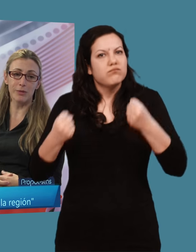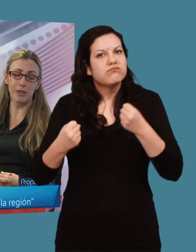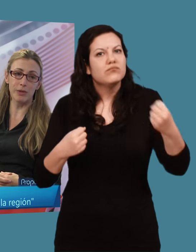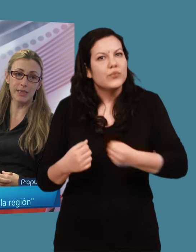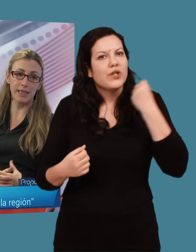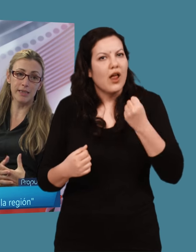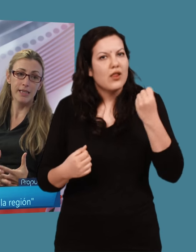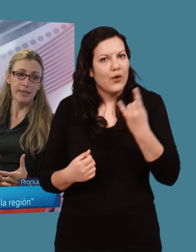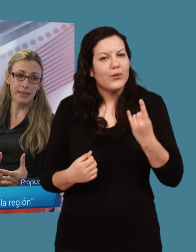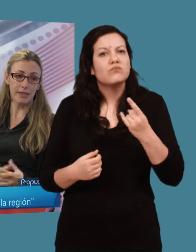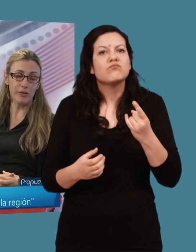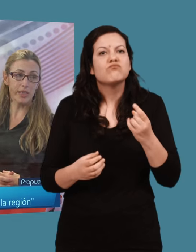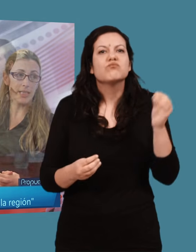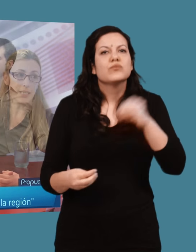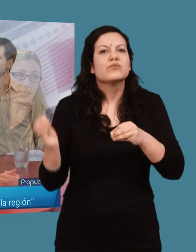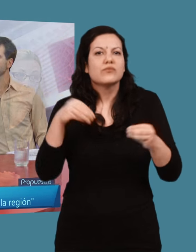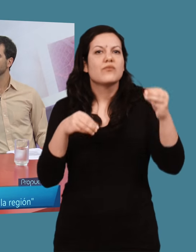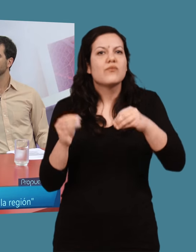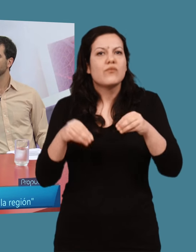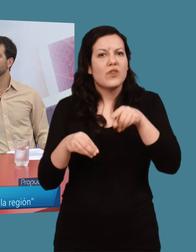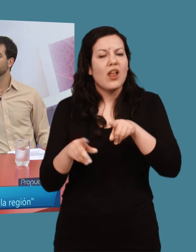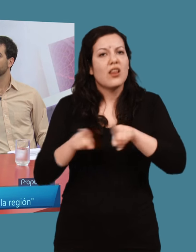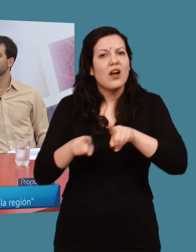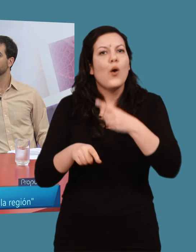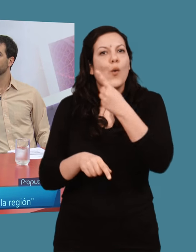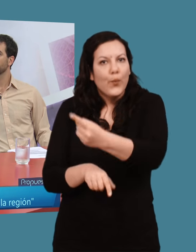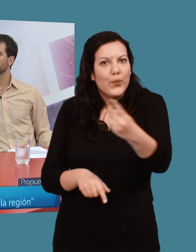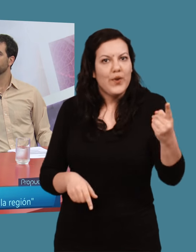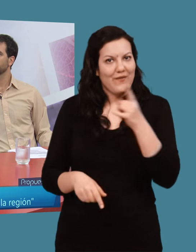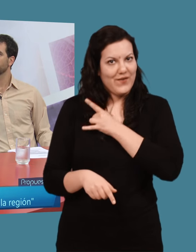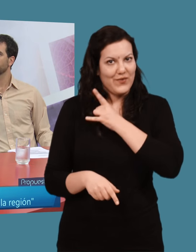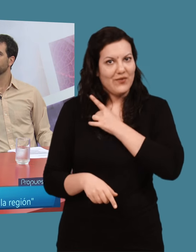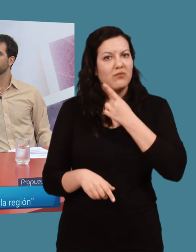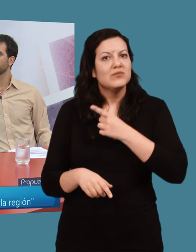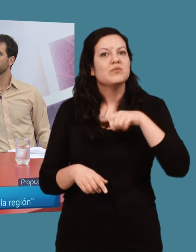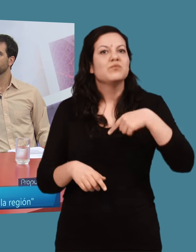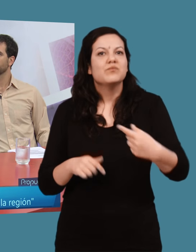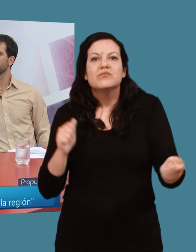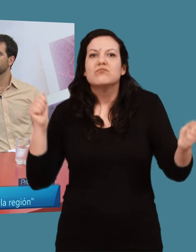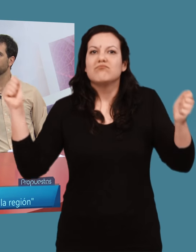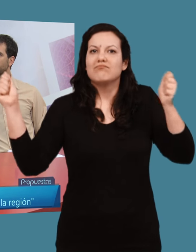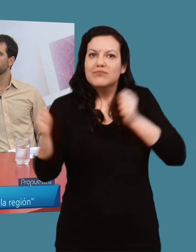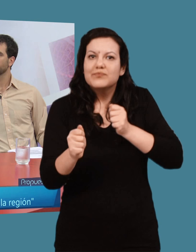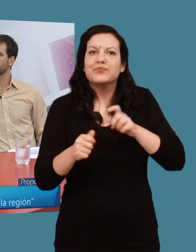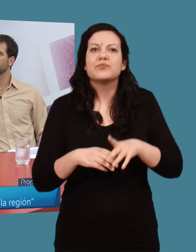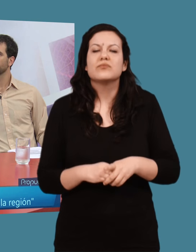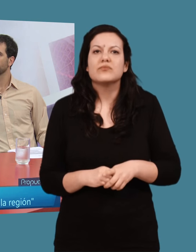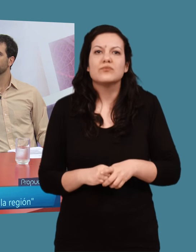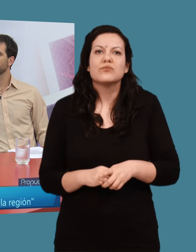nuestra Universidad, se agregaron éstas carreras, una por facultad en principio, luego fueran diversificándose.